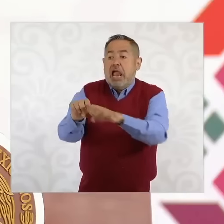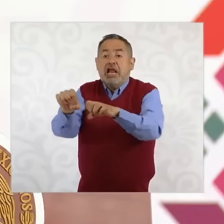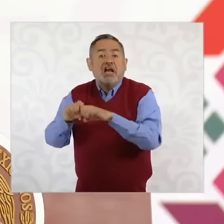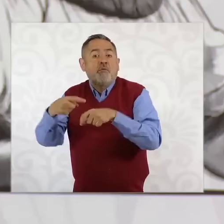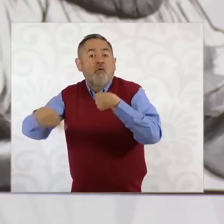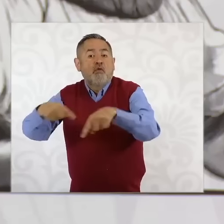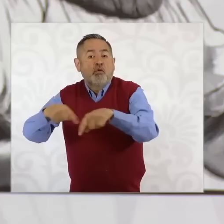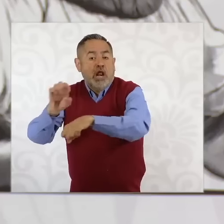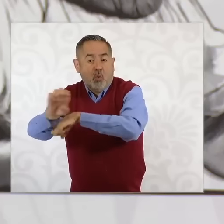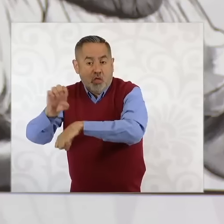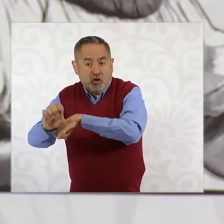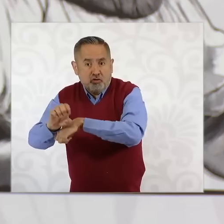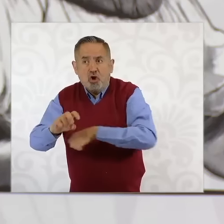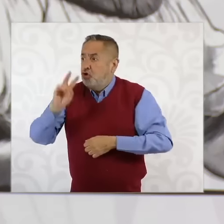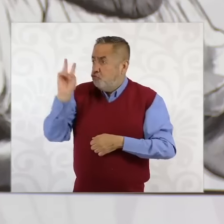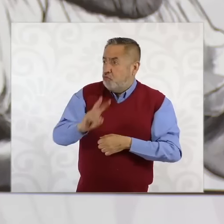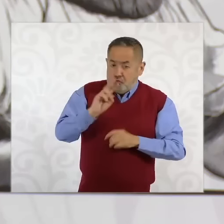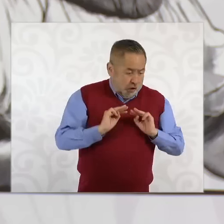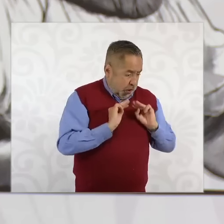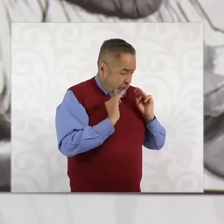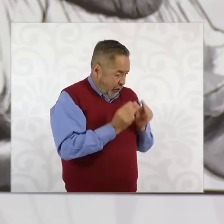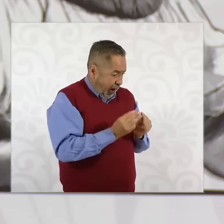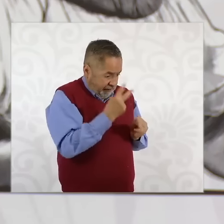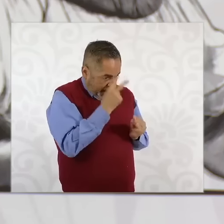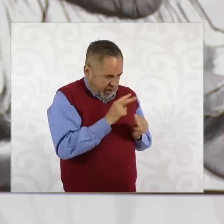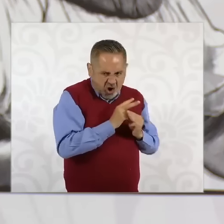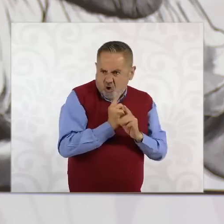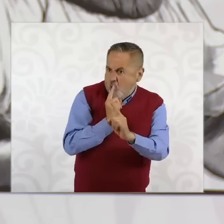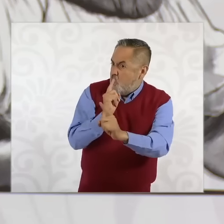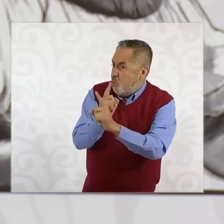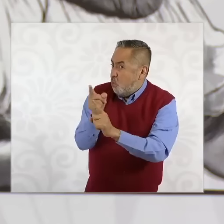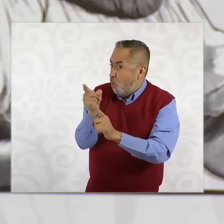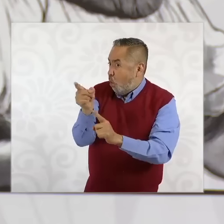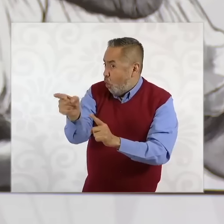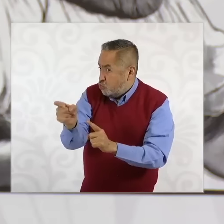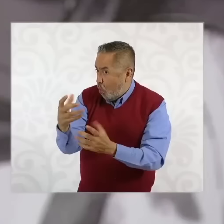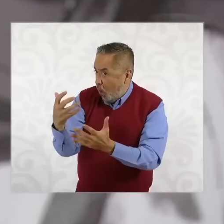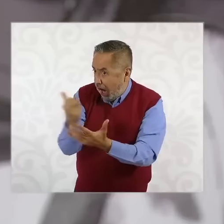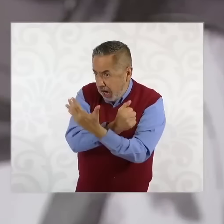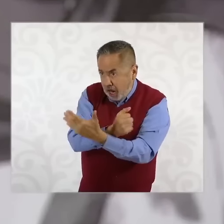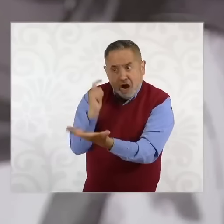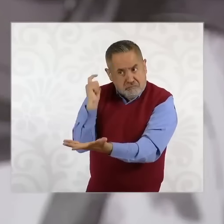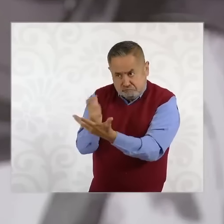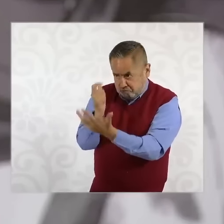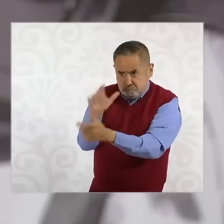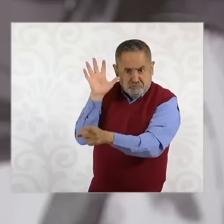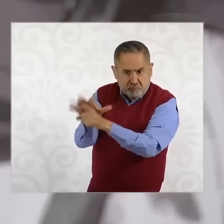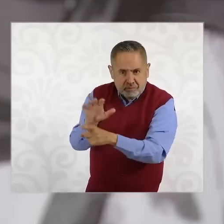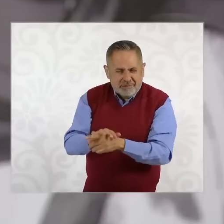de algún grupo del crimen organizado para que no ganara el partido con México. Primer problema.